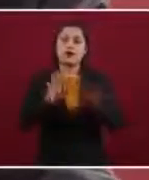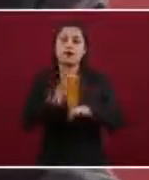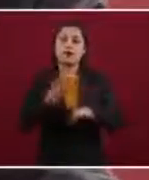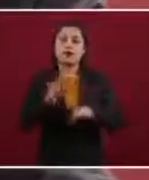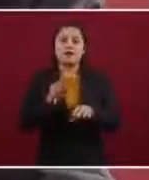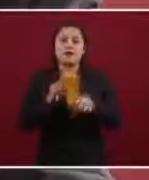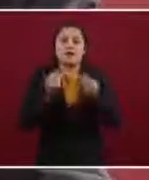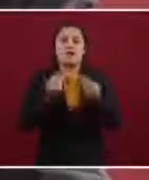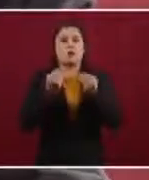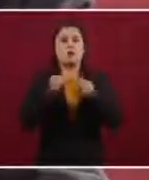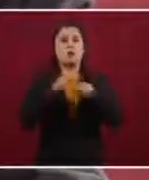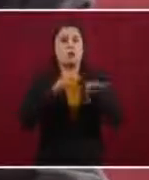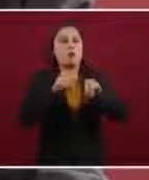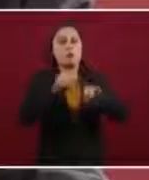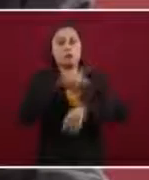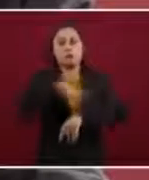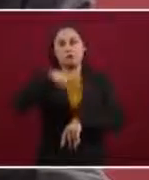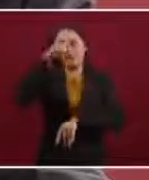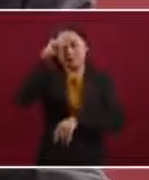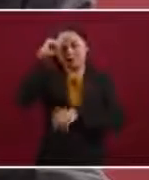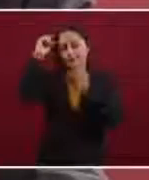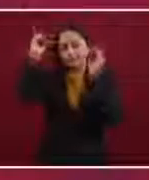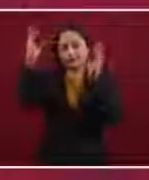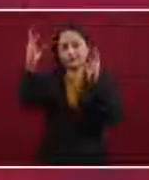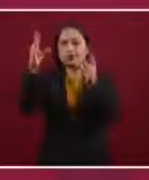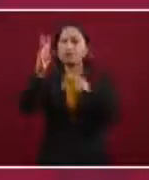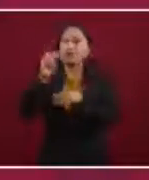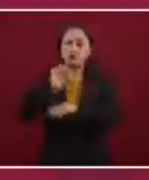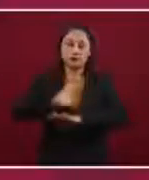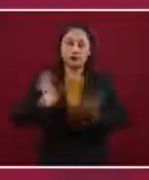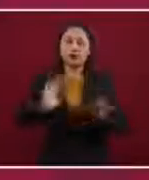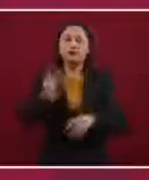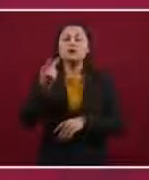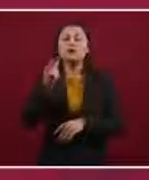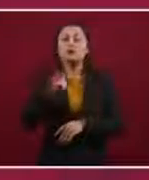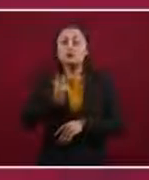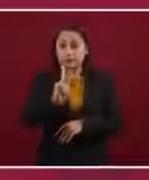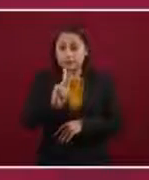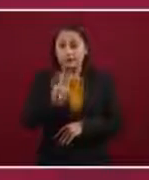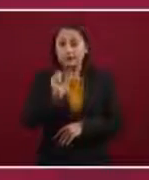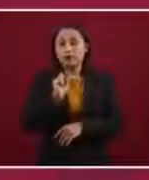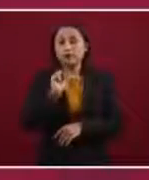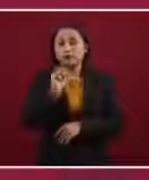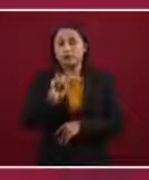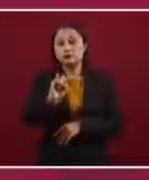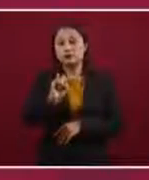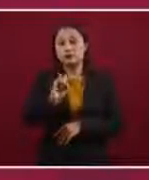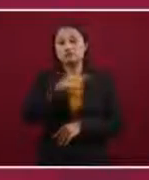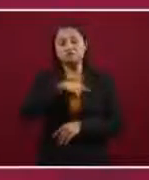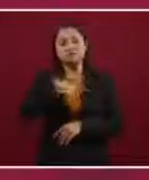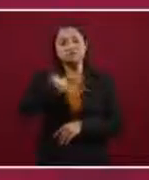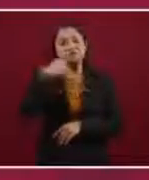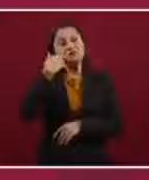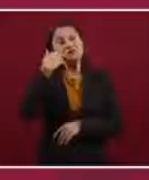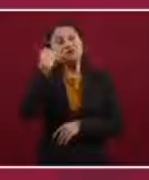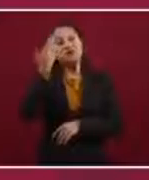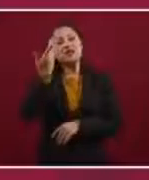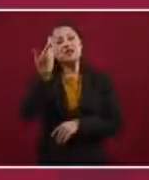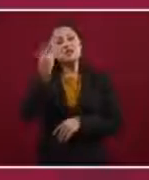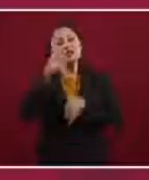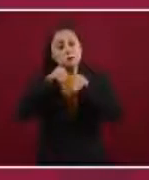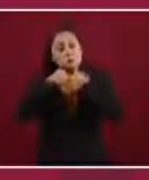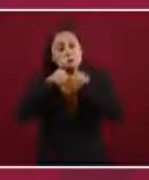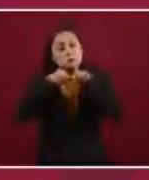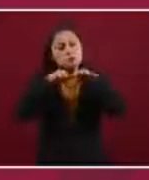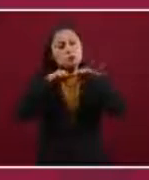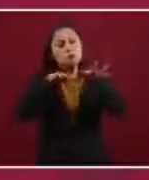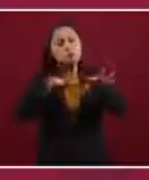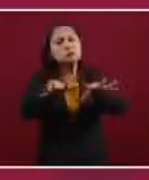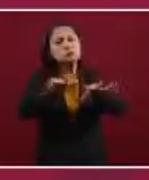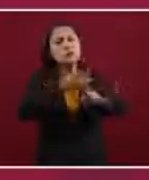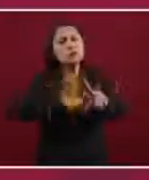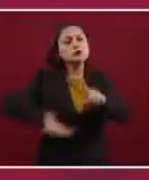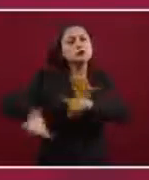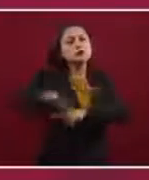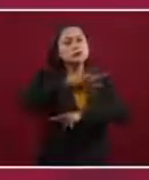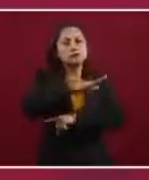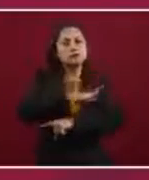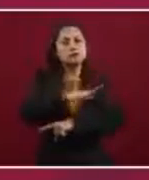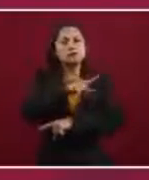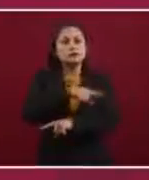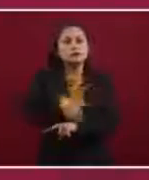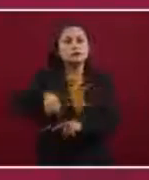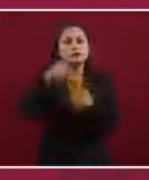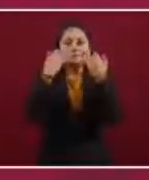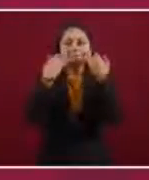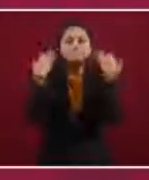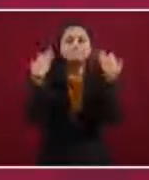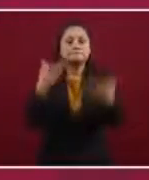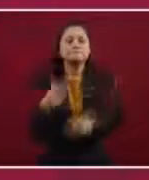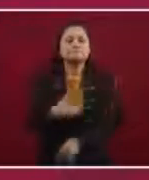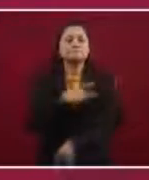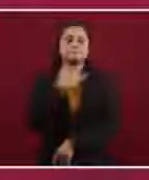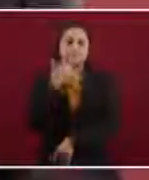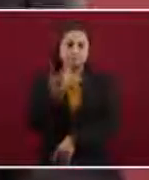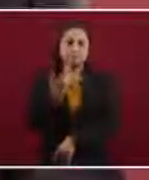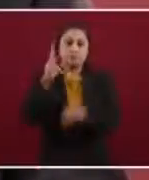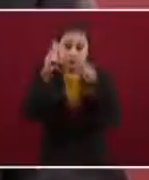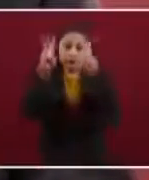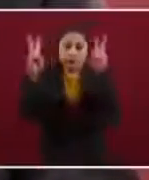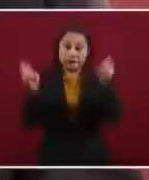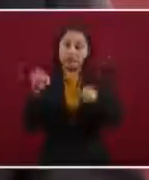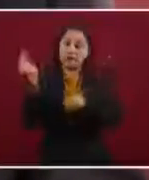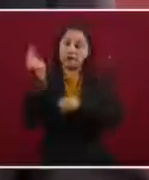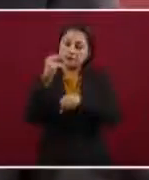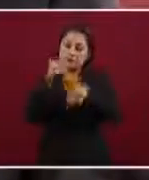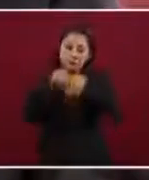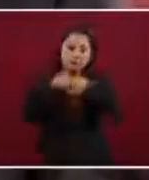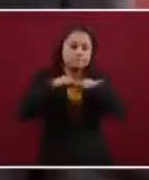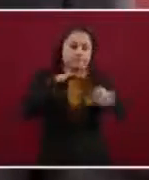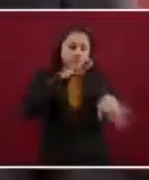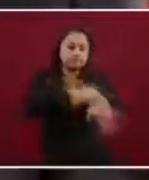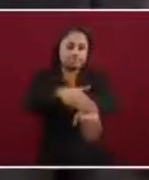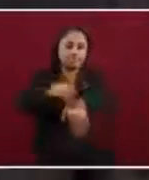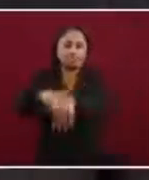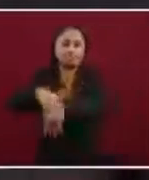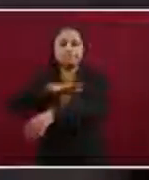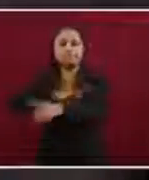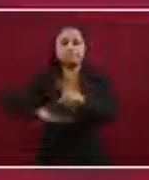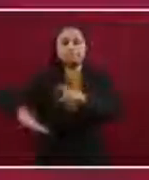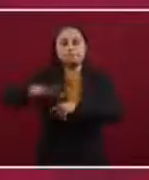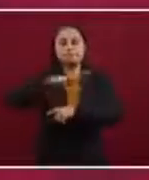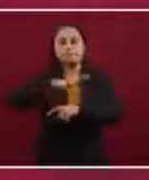Pero sí queremos internalizar en la sociedad el tema para que